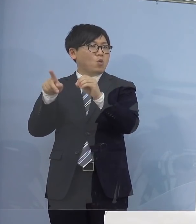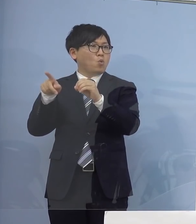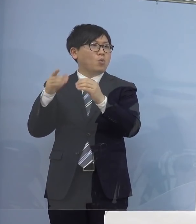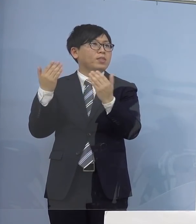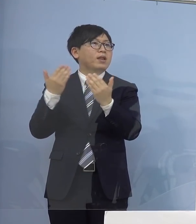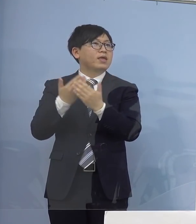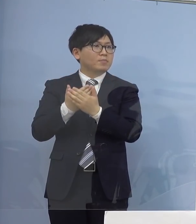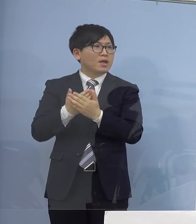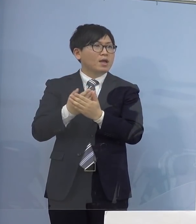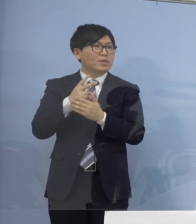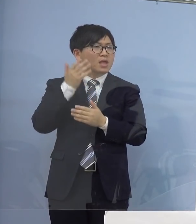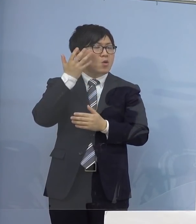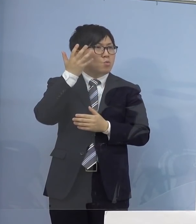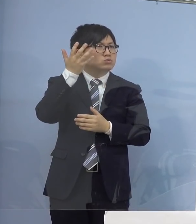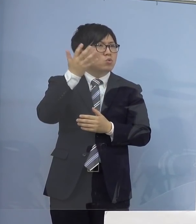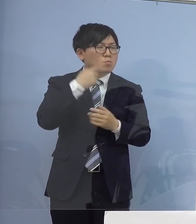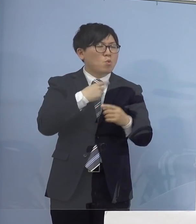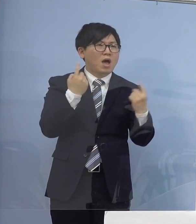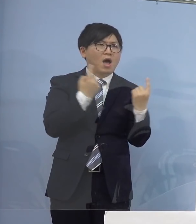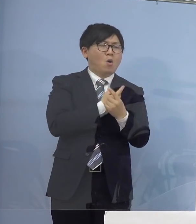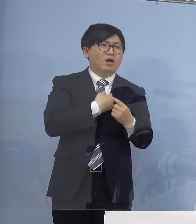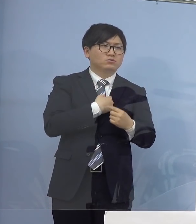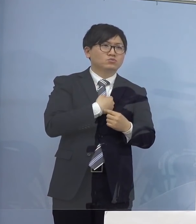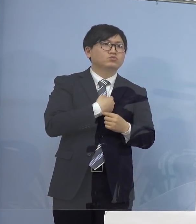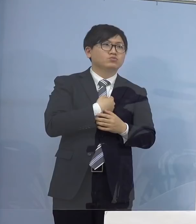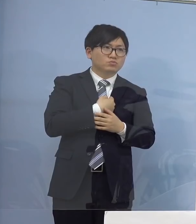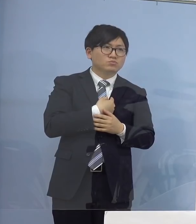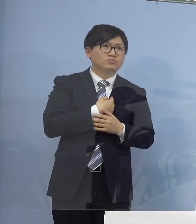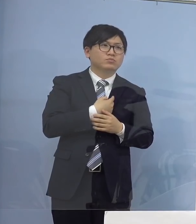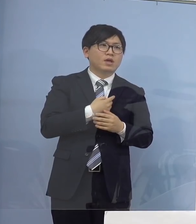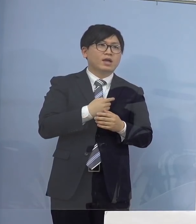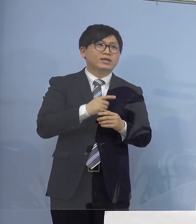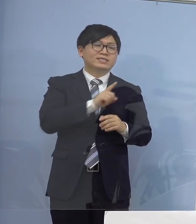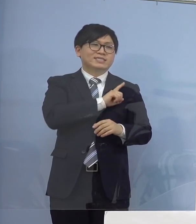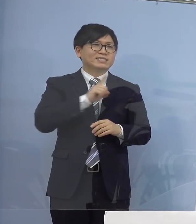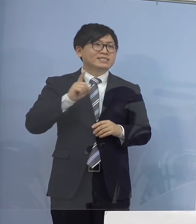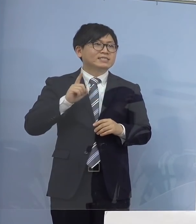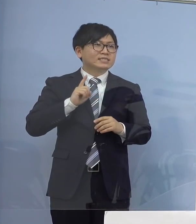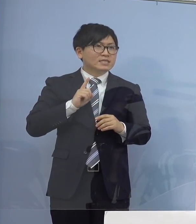ただしこれも1日で変わるわけじゃない じわっとくる